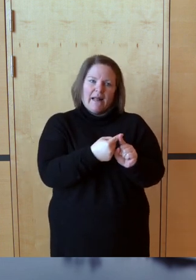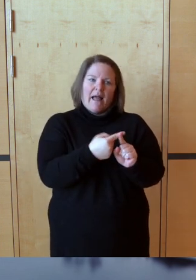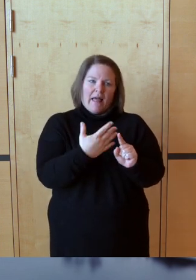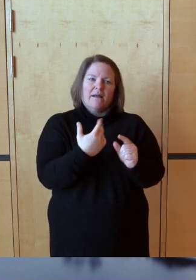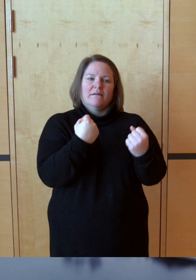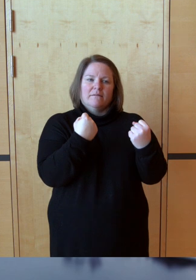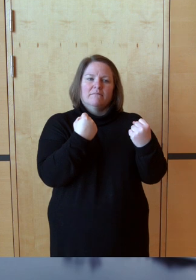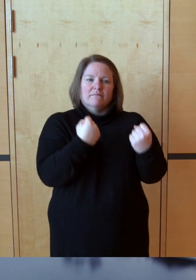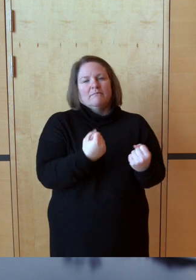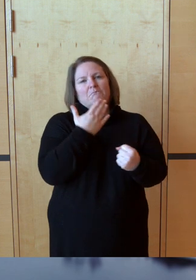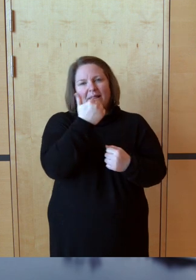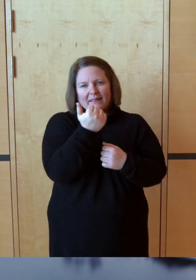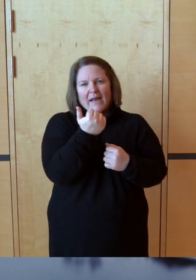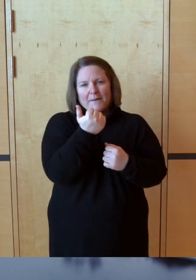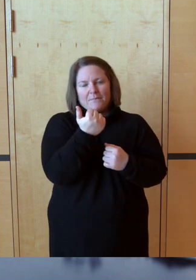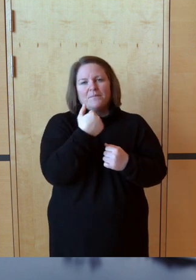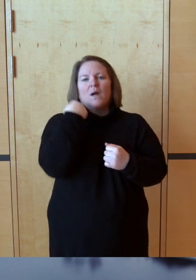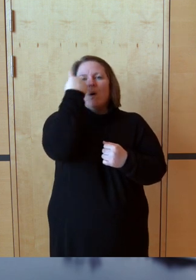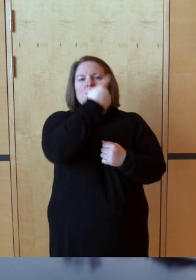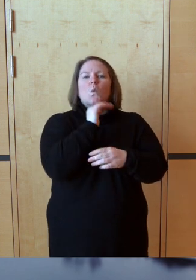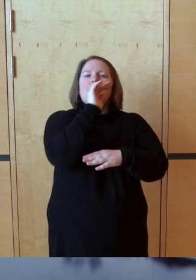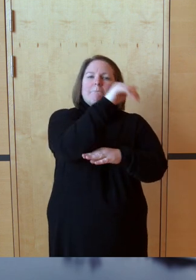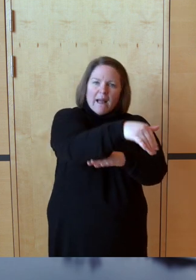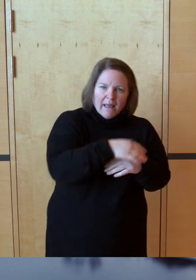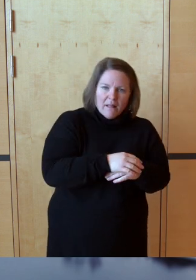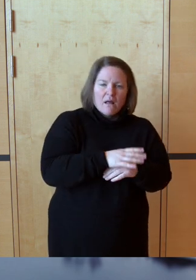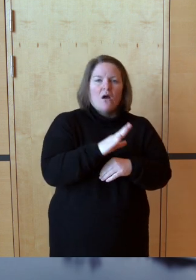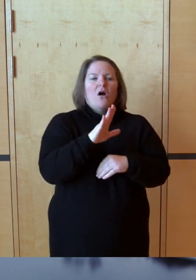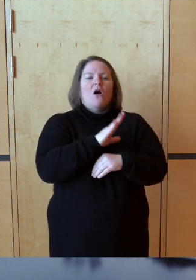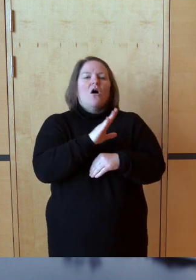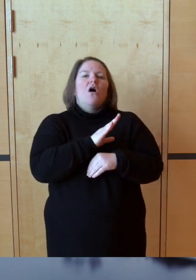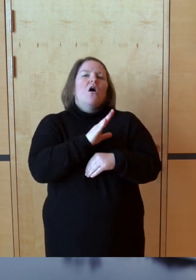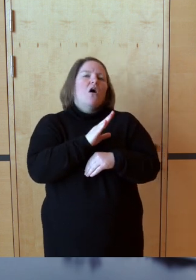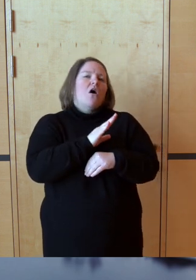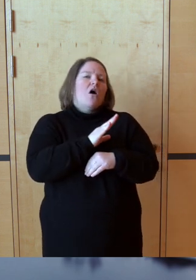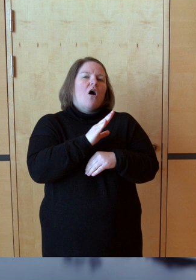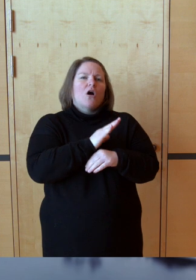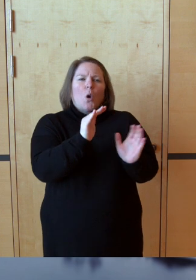Vi anser att Solbacken har både de kortaste utrycknings tiderna och stör